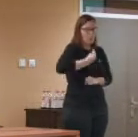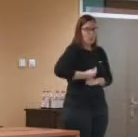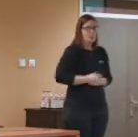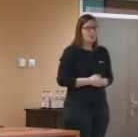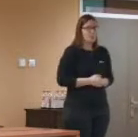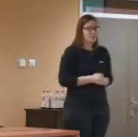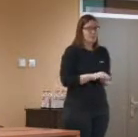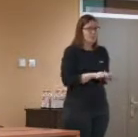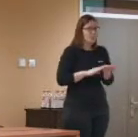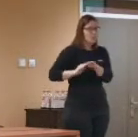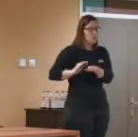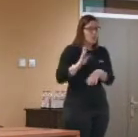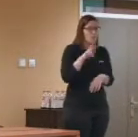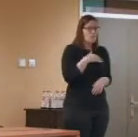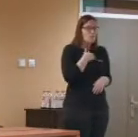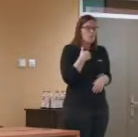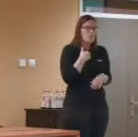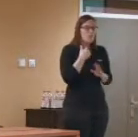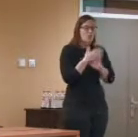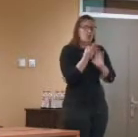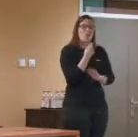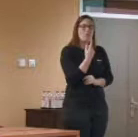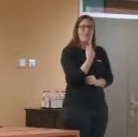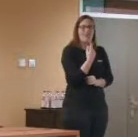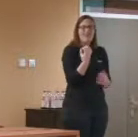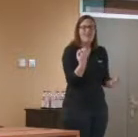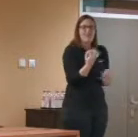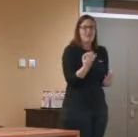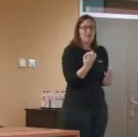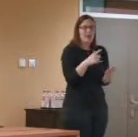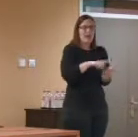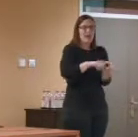la ausencia de literatura periodística, de que cada día